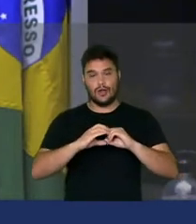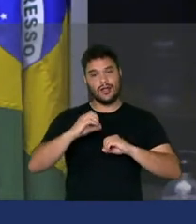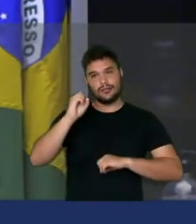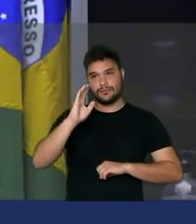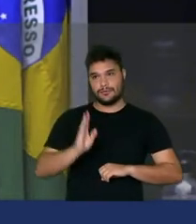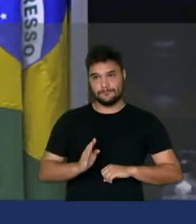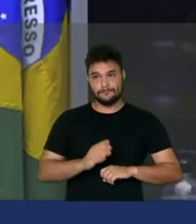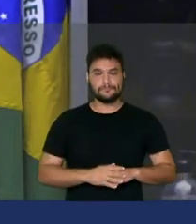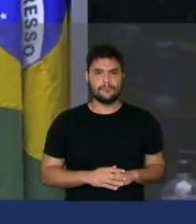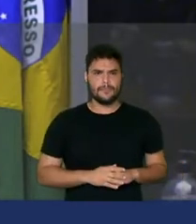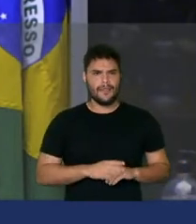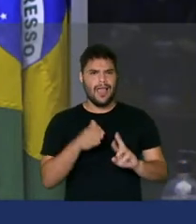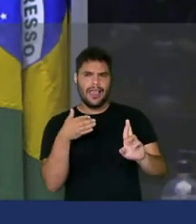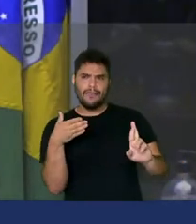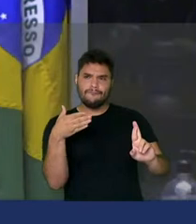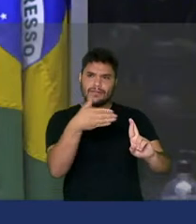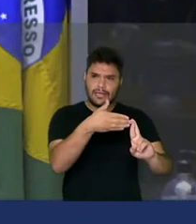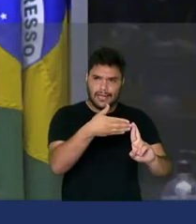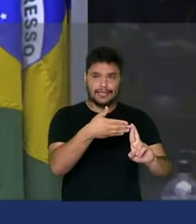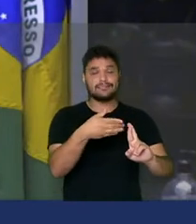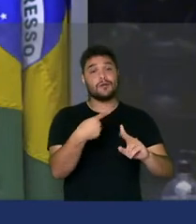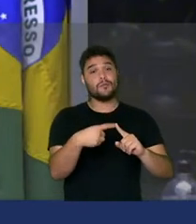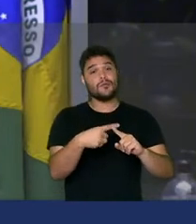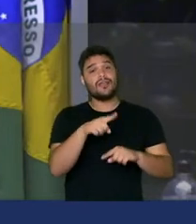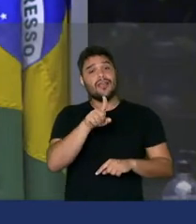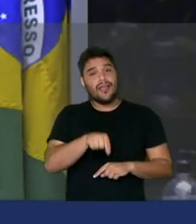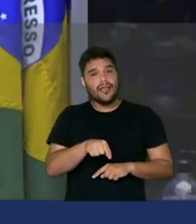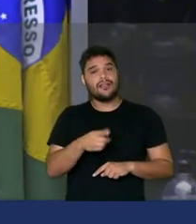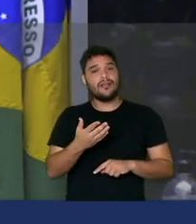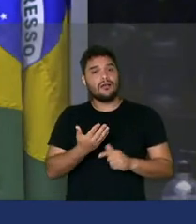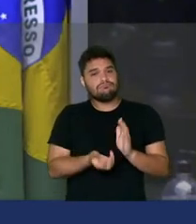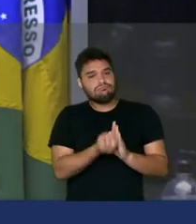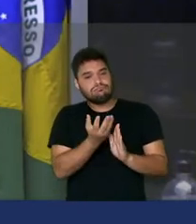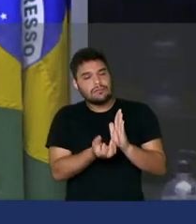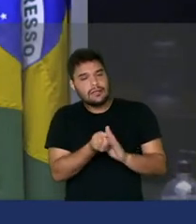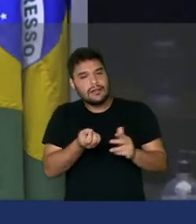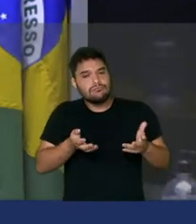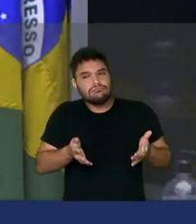BRASIL. RECONHECIDO INTERNACIONALMENTE DIANTE DO TRABALHO QUE DESDE O INÍCIO ATUA DA PROMOÇÃO DO